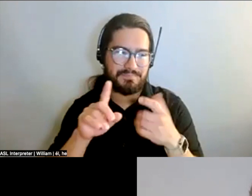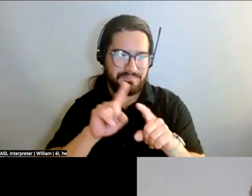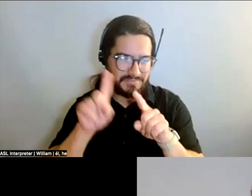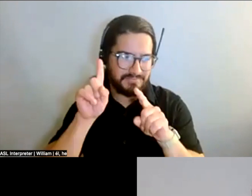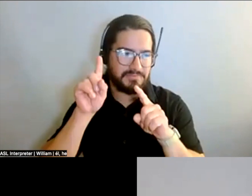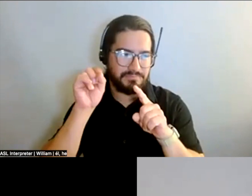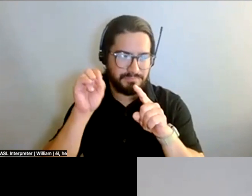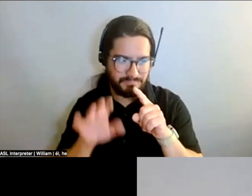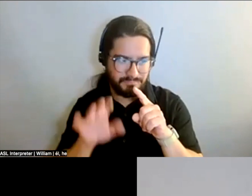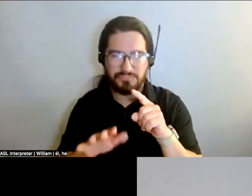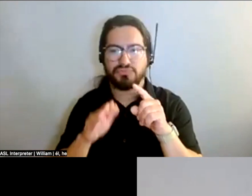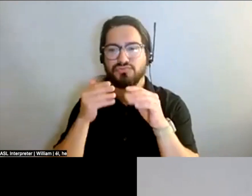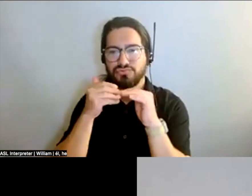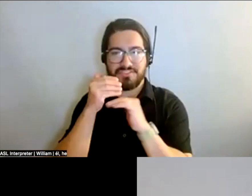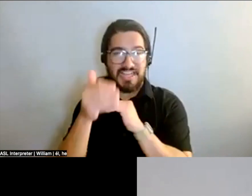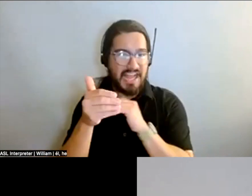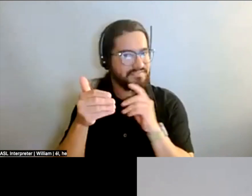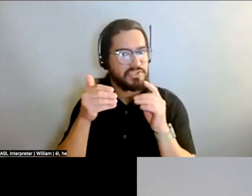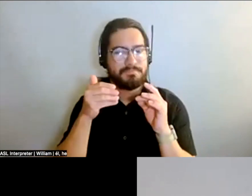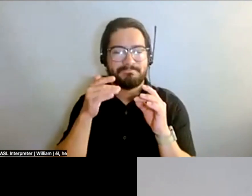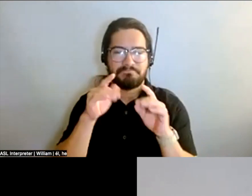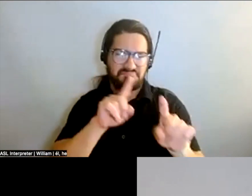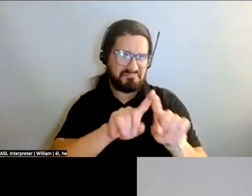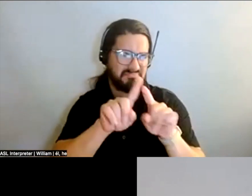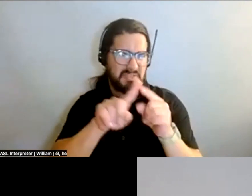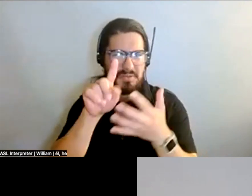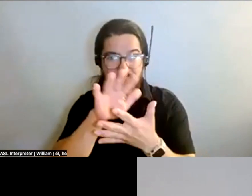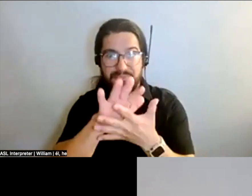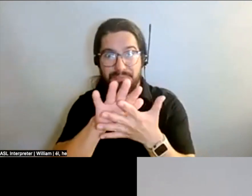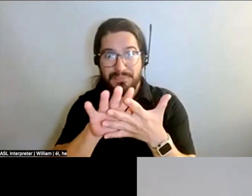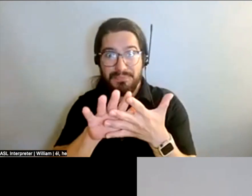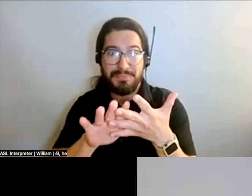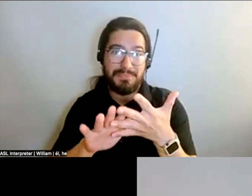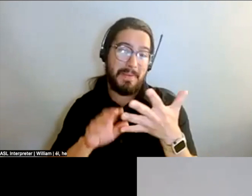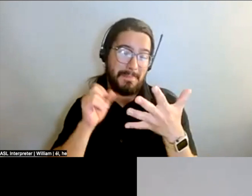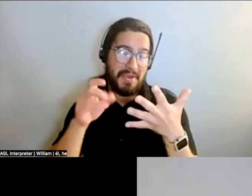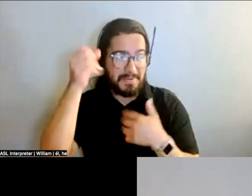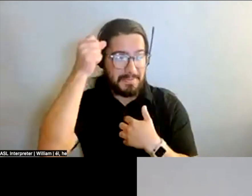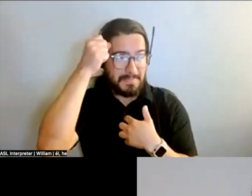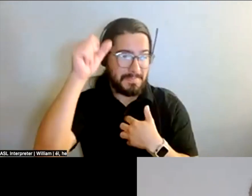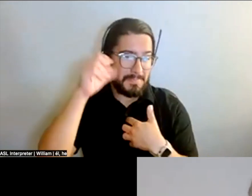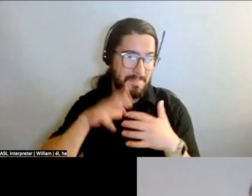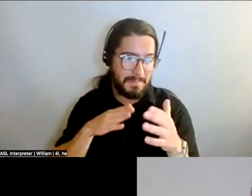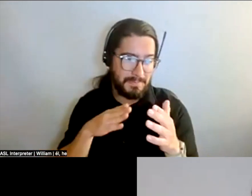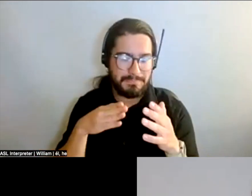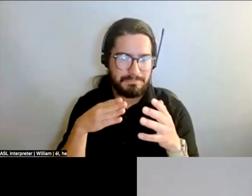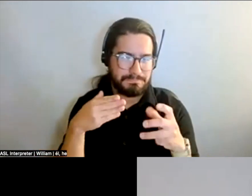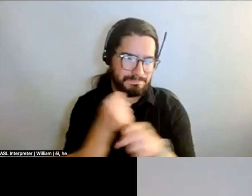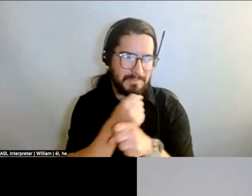mujeres contra la violencia de género (Venezuela); 102 poetas jamming (Venezuela); El puente es la palabra (Venezuela); Aquel invierno que